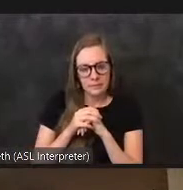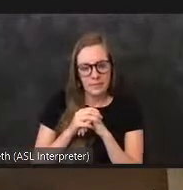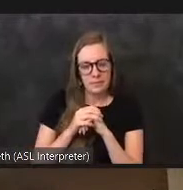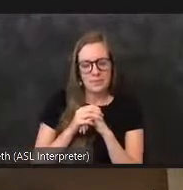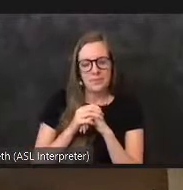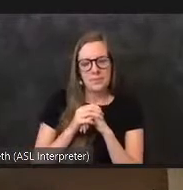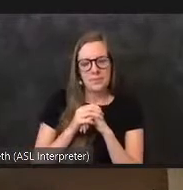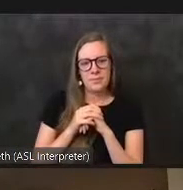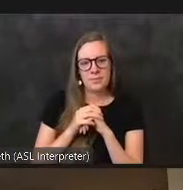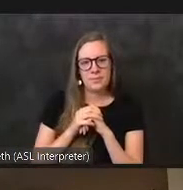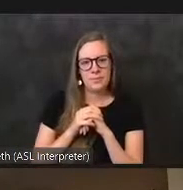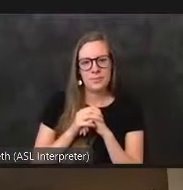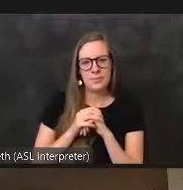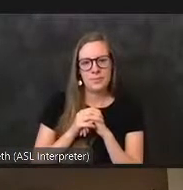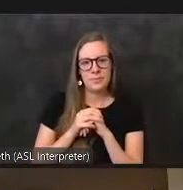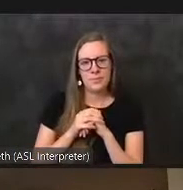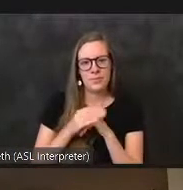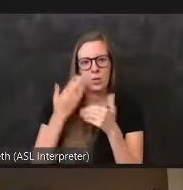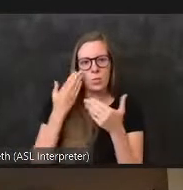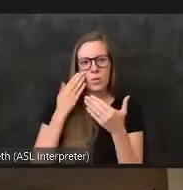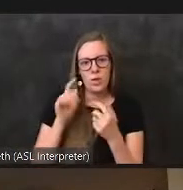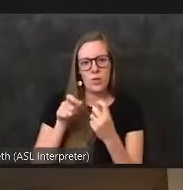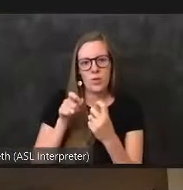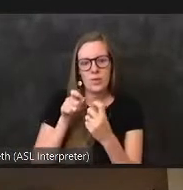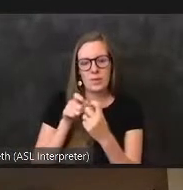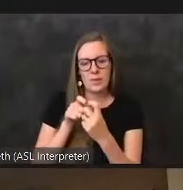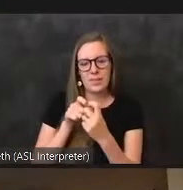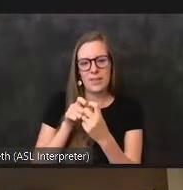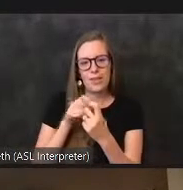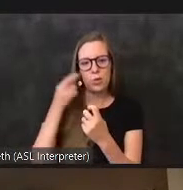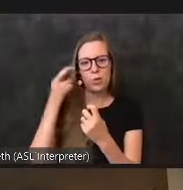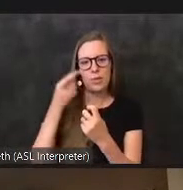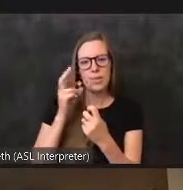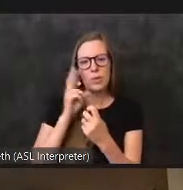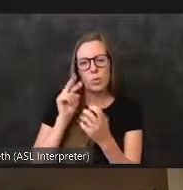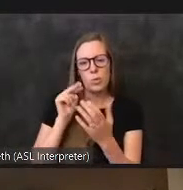específicamente o razones en los certificados de muerte.